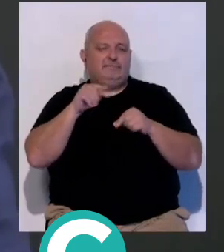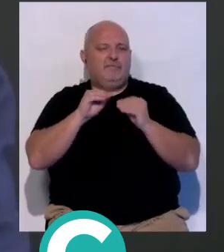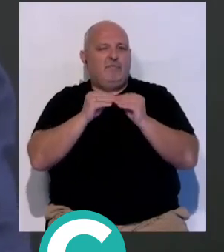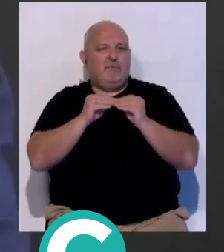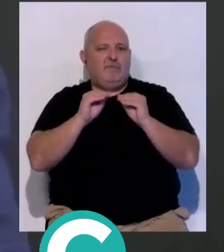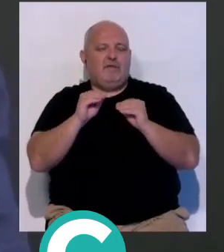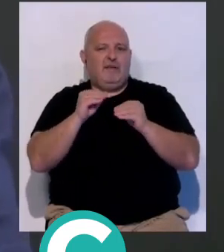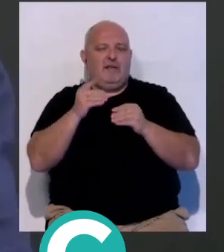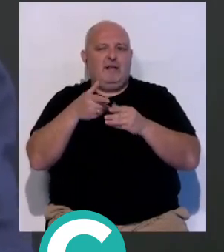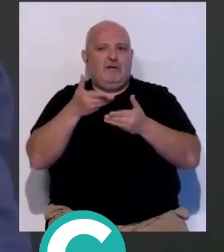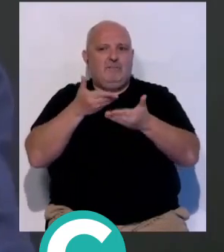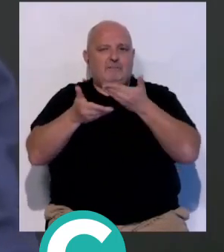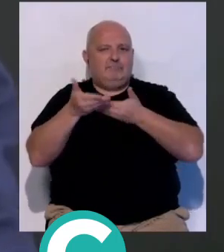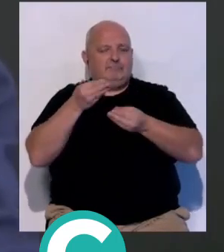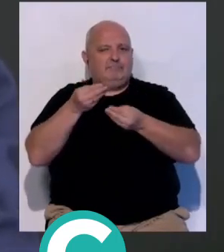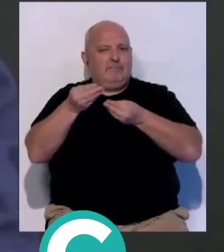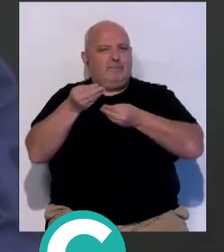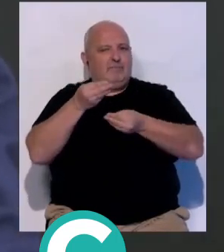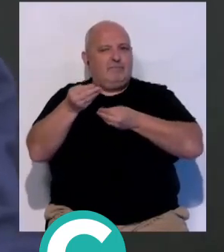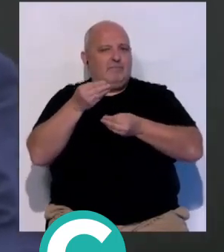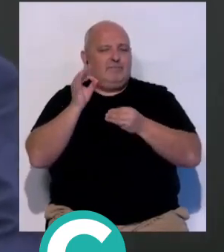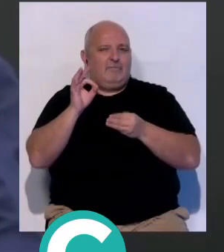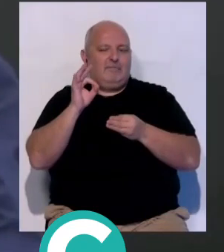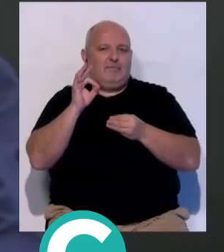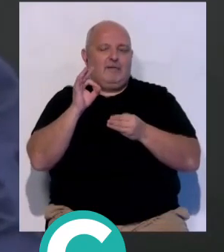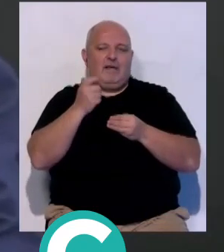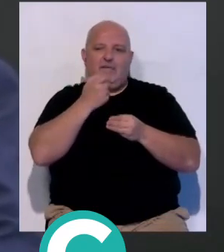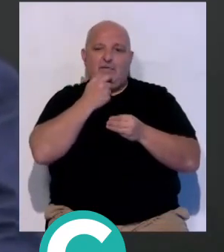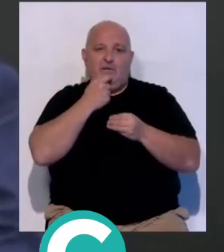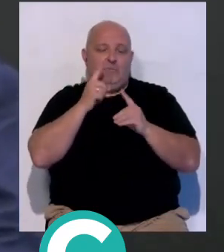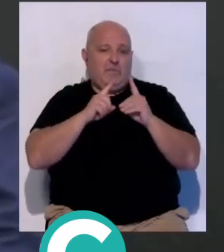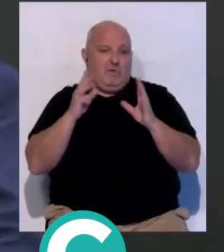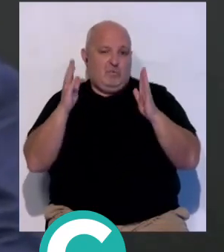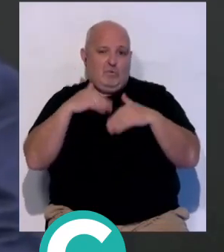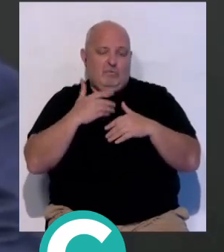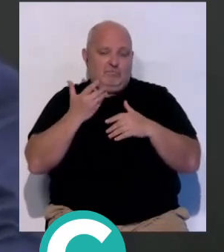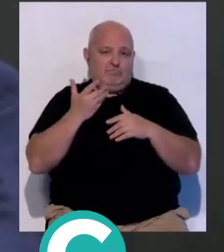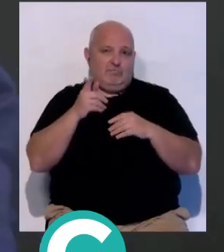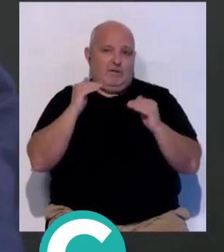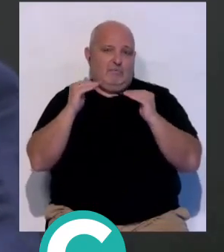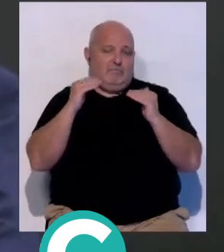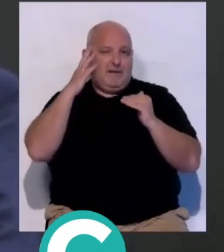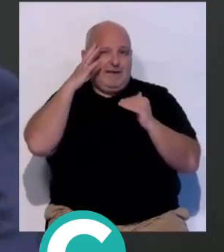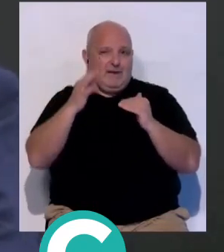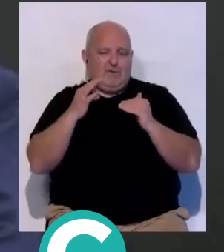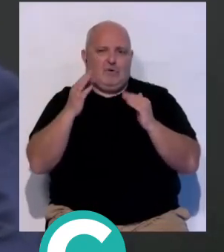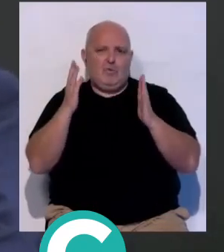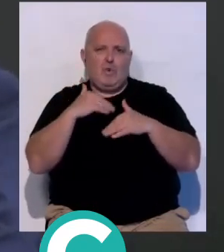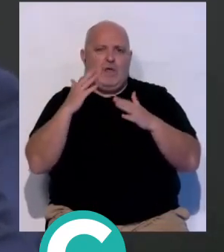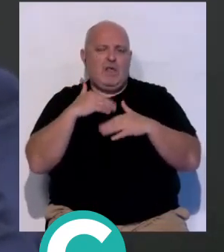interactuar con el trío arbitral no hay problema en tu época incluso no había casi ni pinganillo